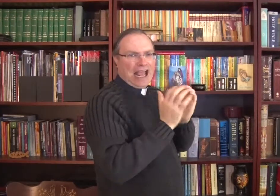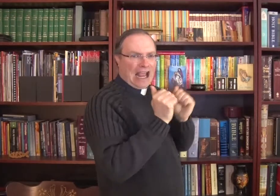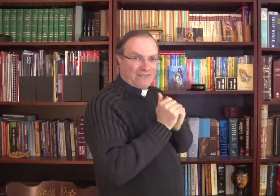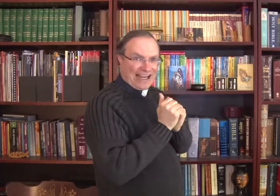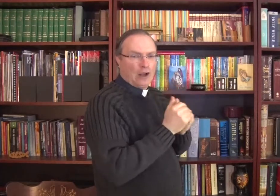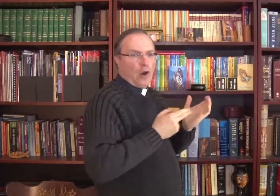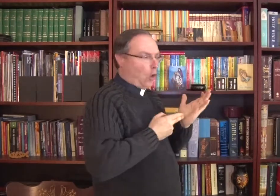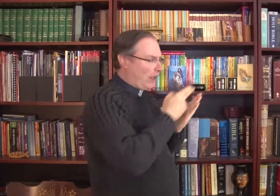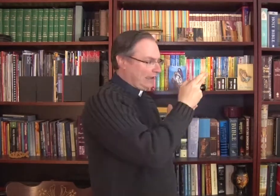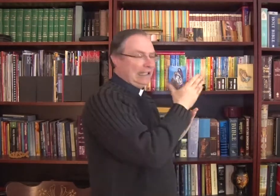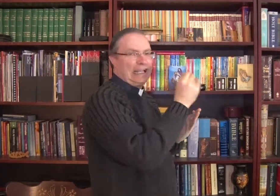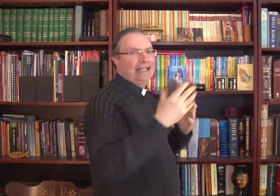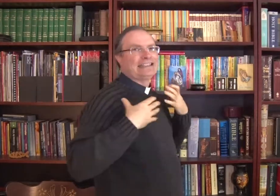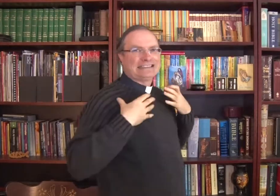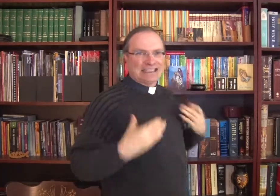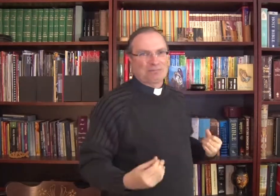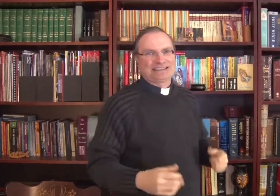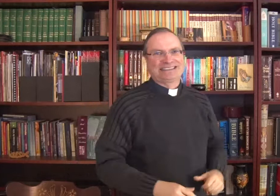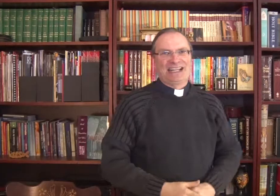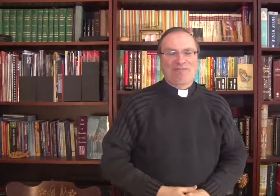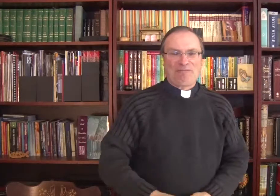avec honnêteté et simplicité.